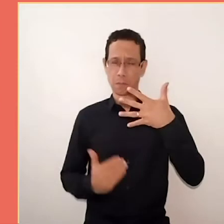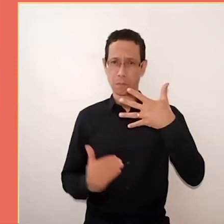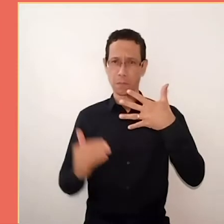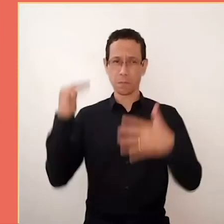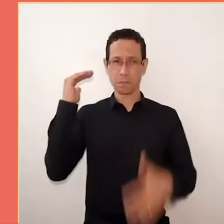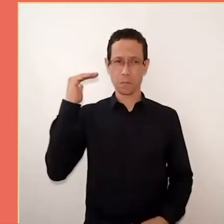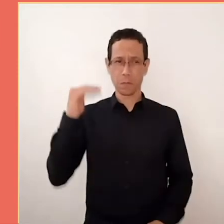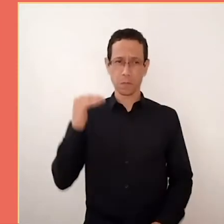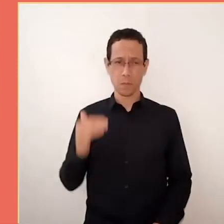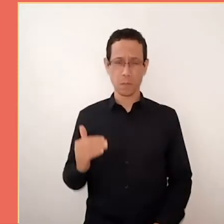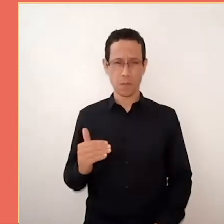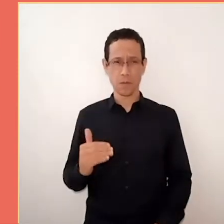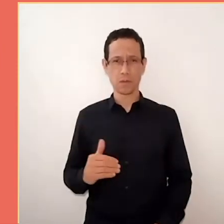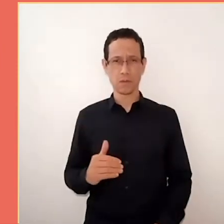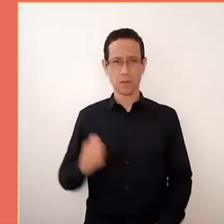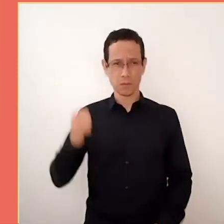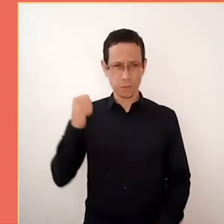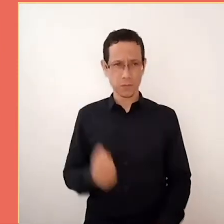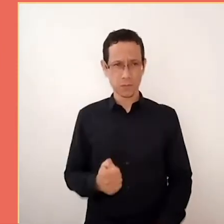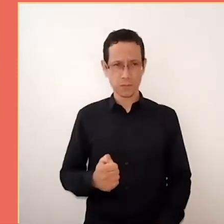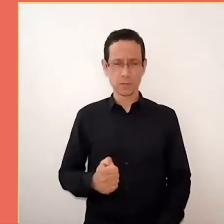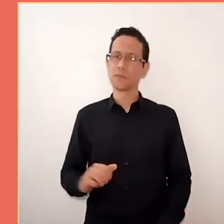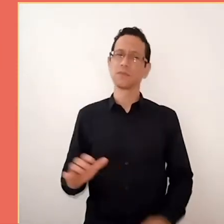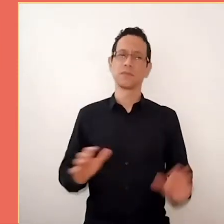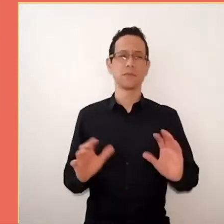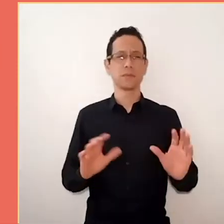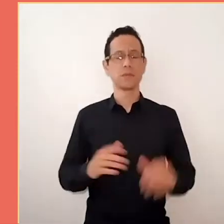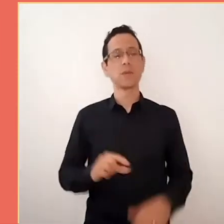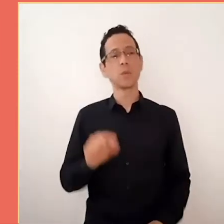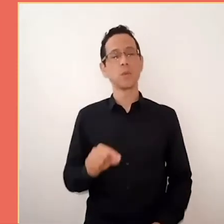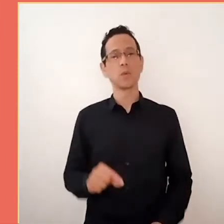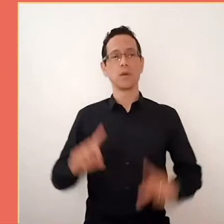nós queremos formar seres humanos